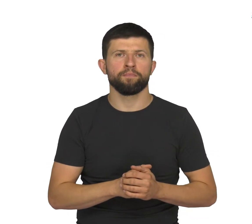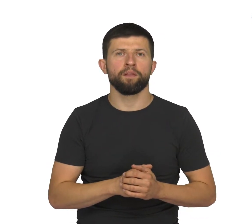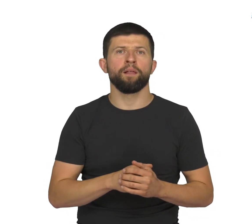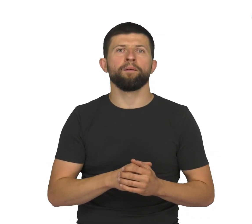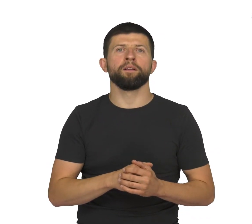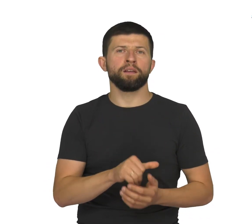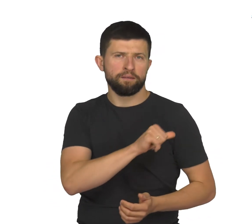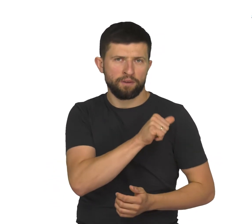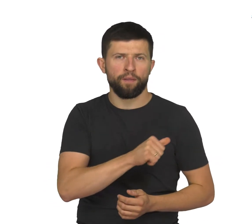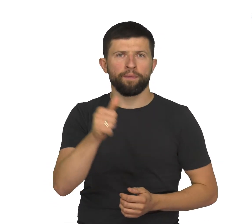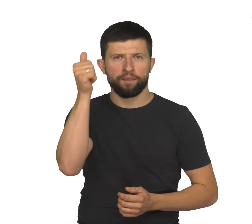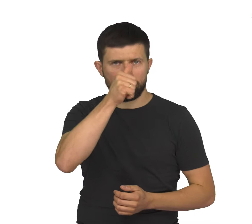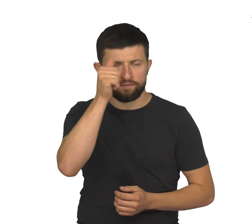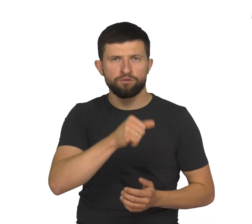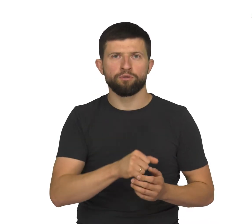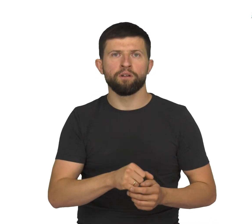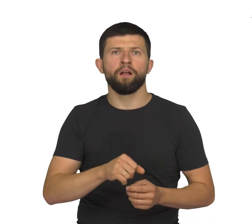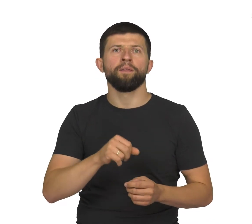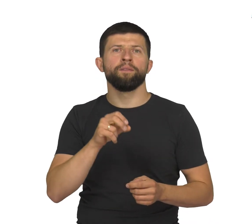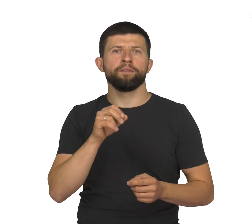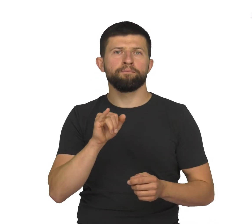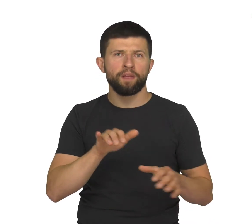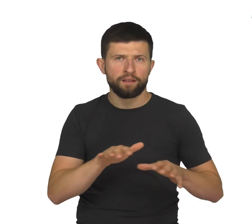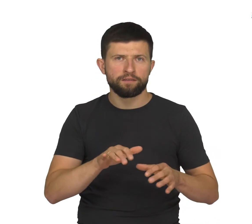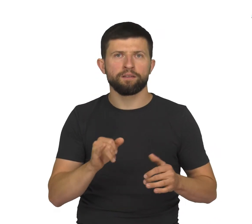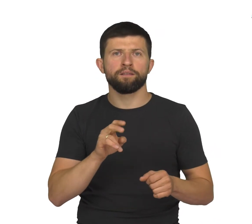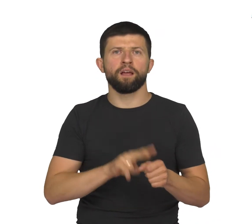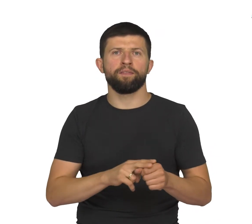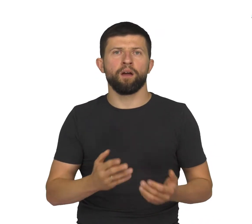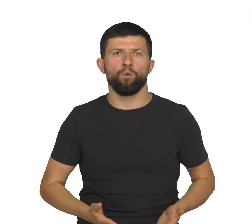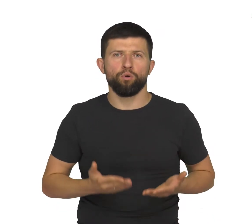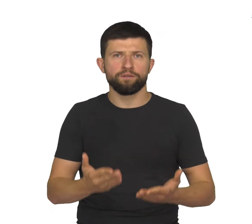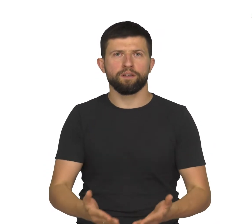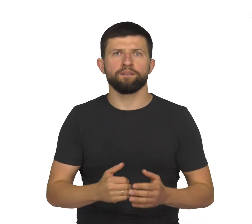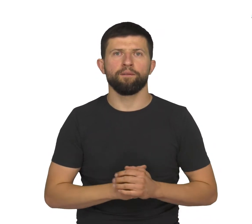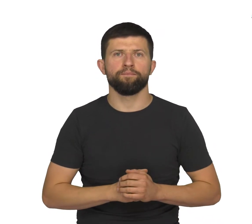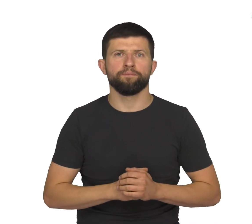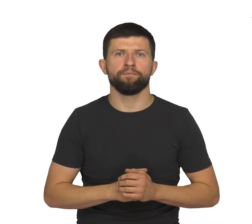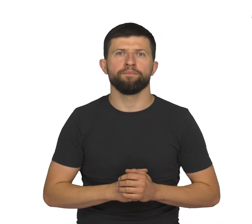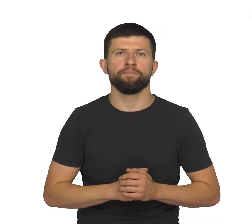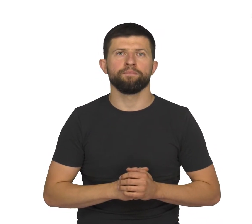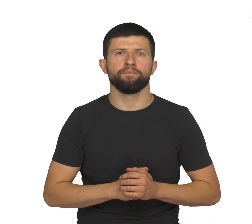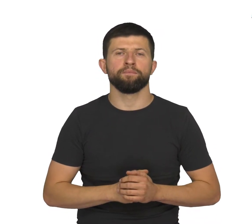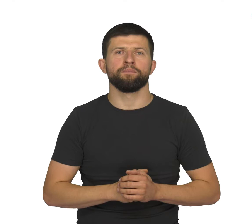datę i miejsce zgonu. Co zrobić, żeby najpierw wnioskować